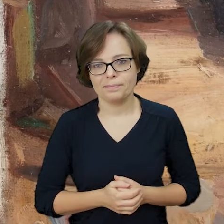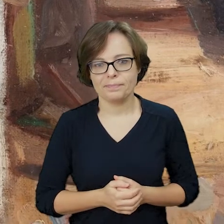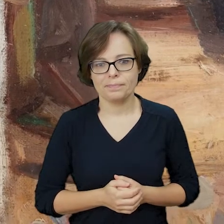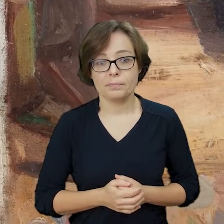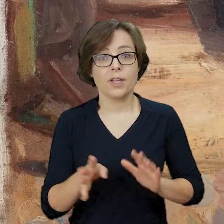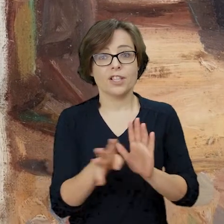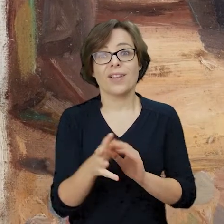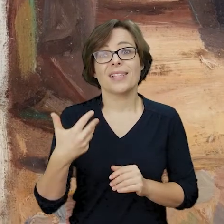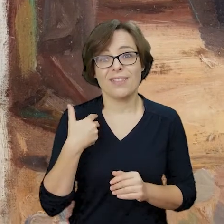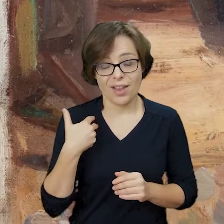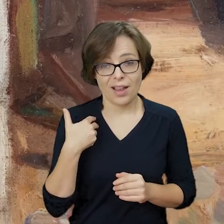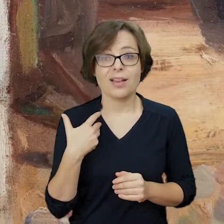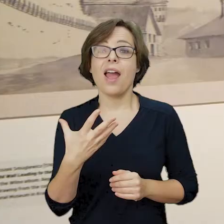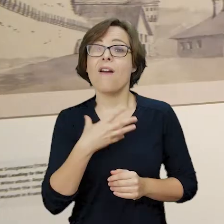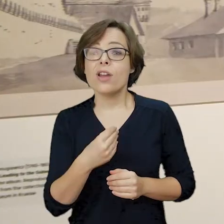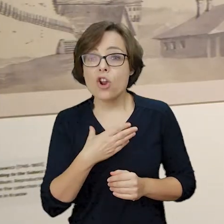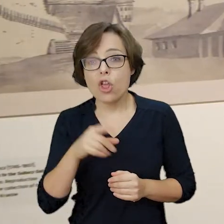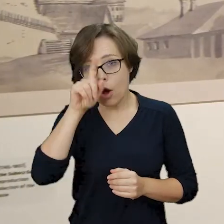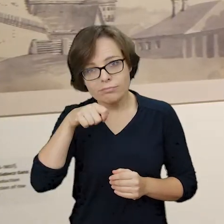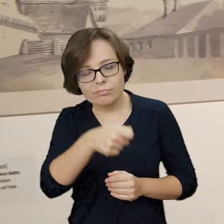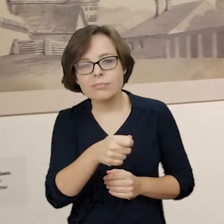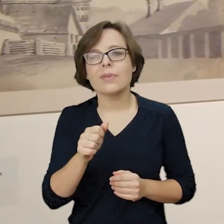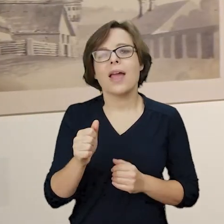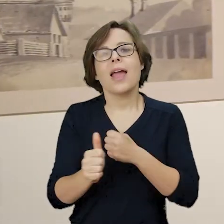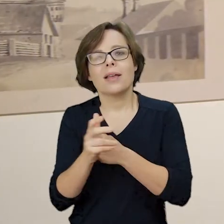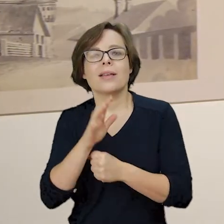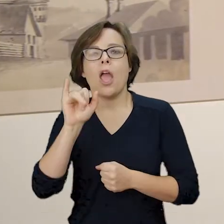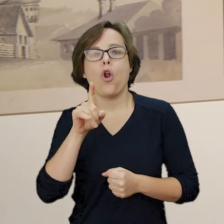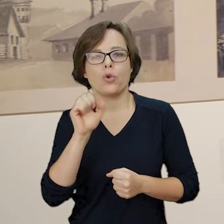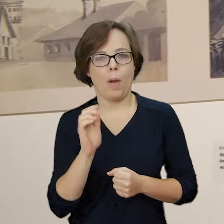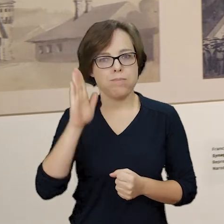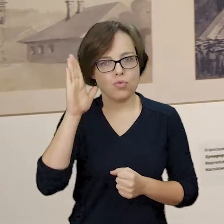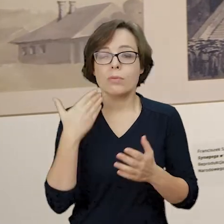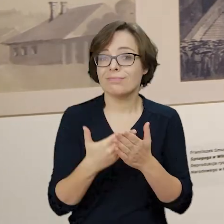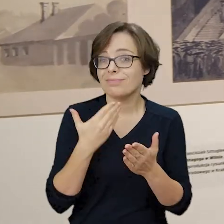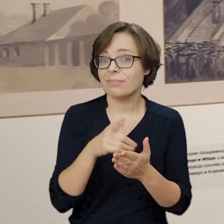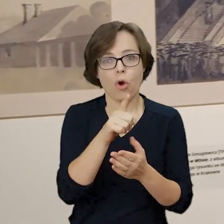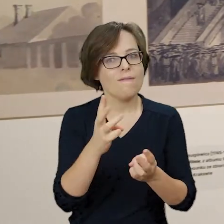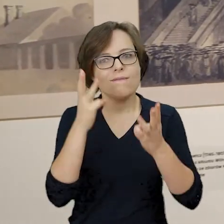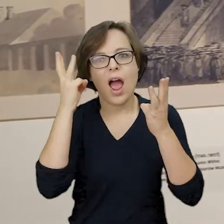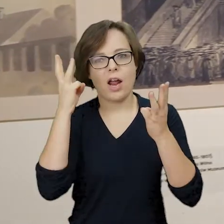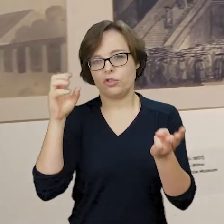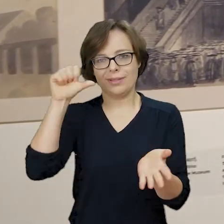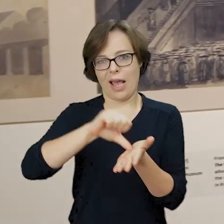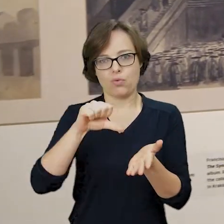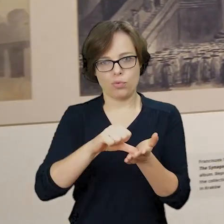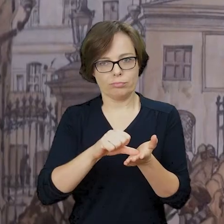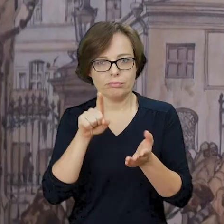W XIX wieku Wilno zaczęło być nazywane Jerozolimą Północy, jako jedno z najważniejszych centrów talmudycznych.